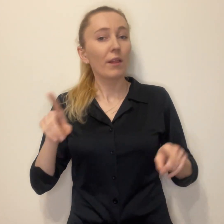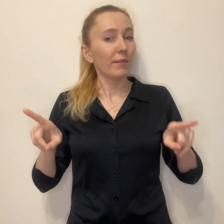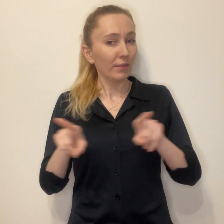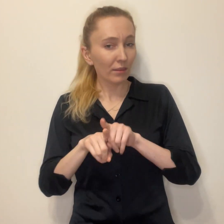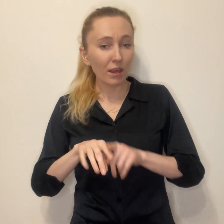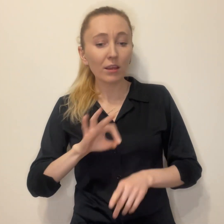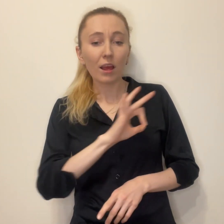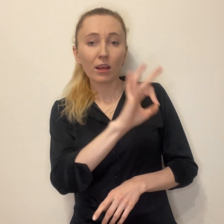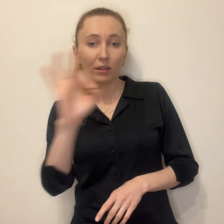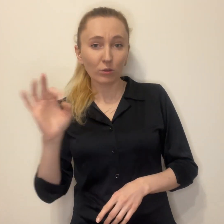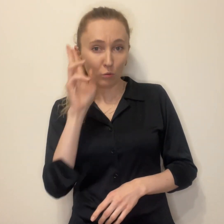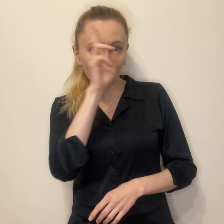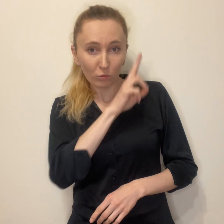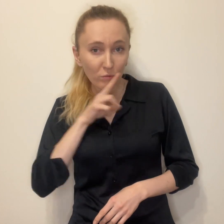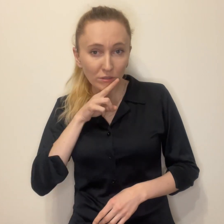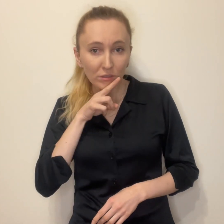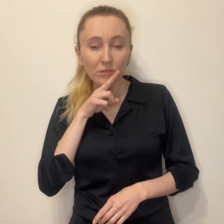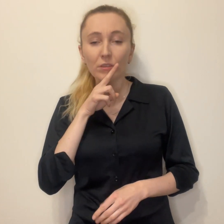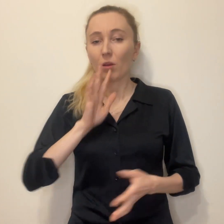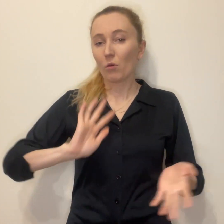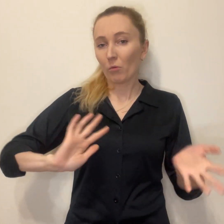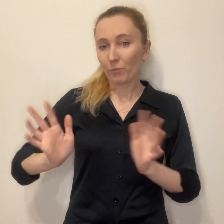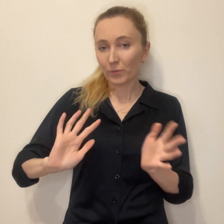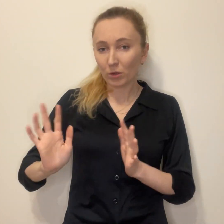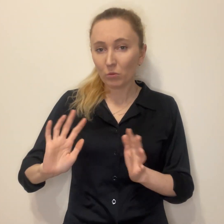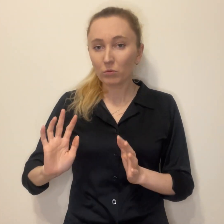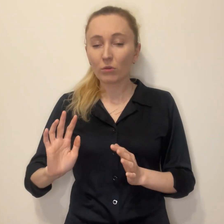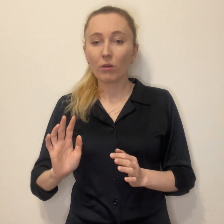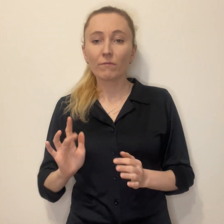też ich rodzice, opiekunowie